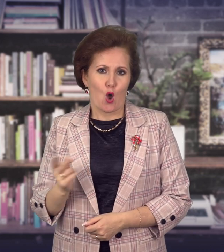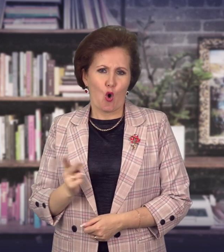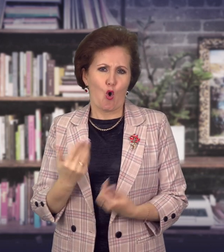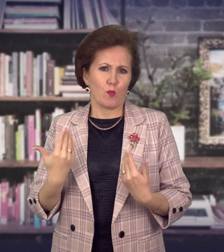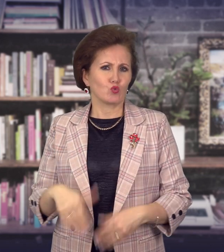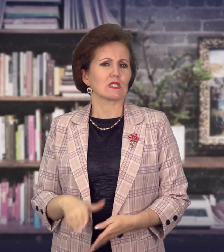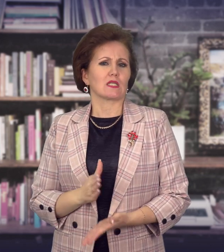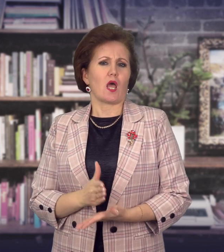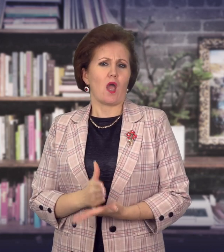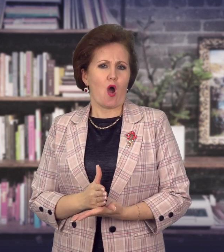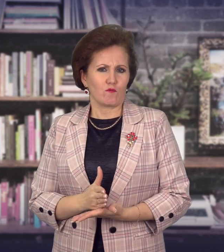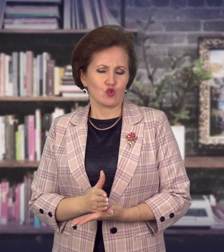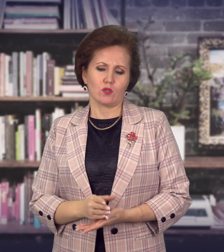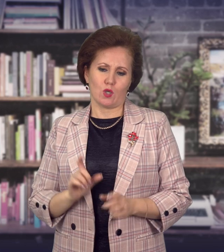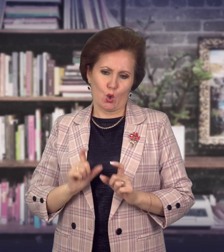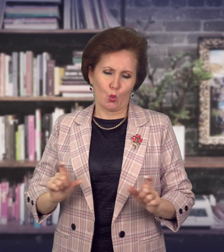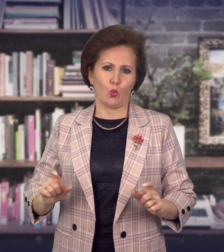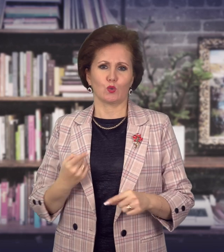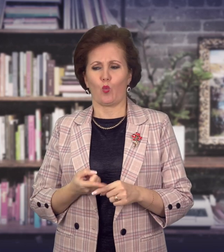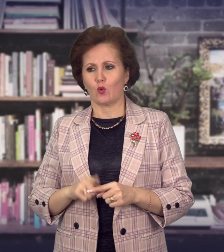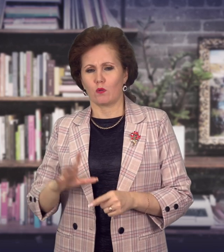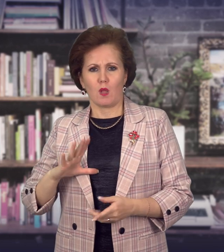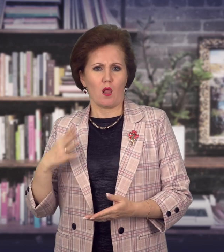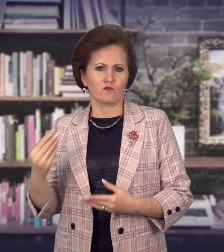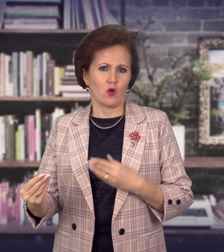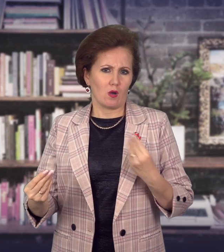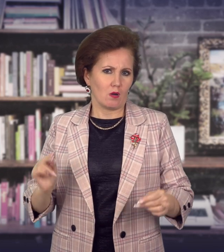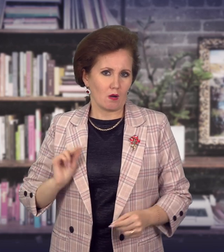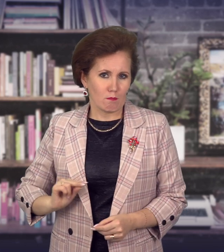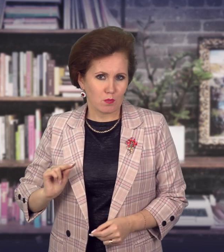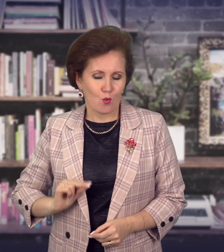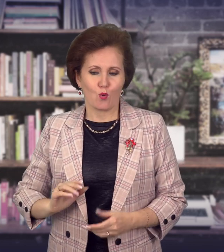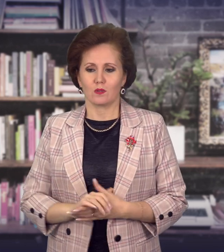Оба уже состоявшиеся люди, у каждого была своя работа,